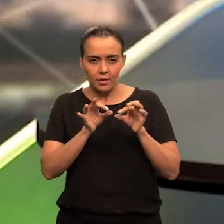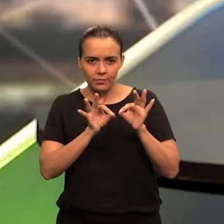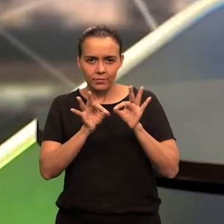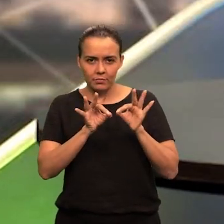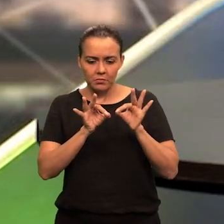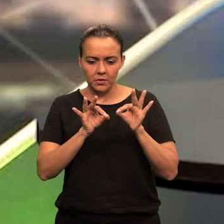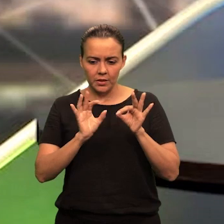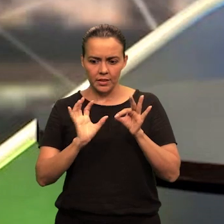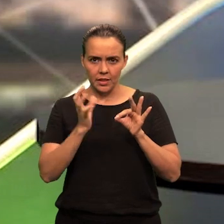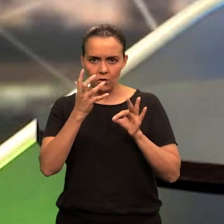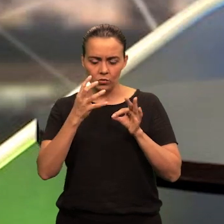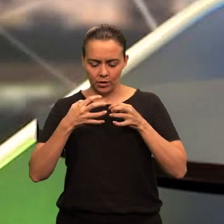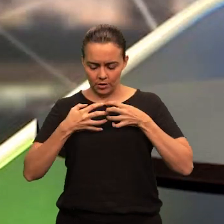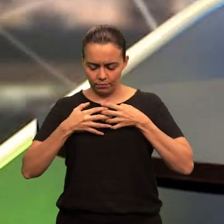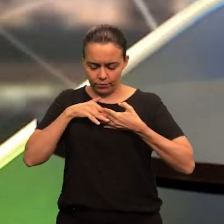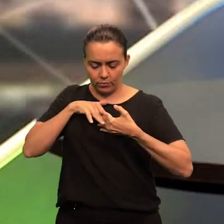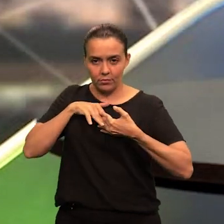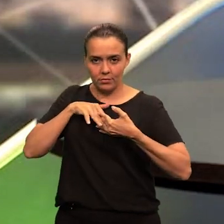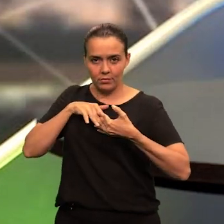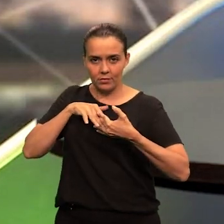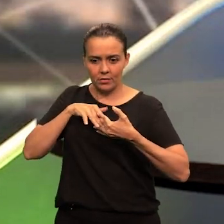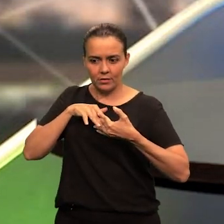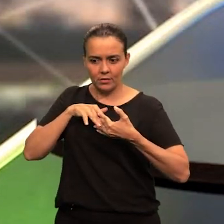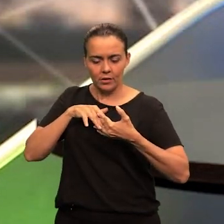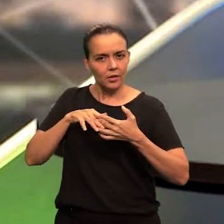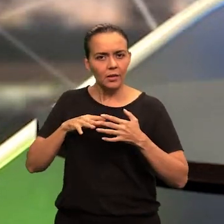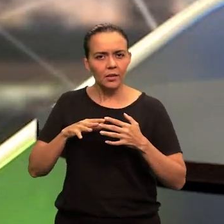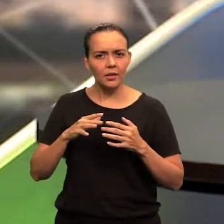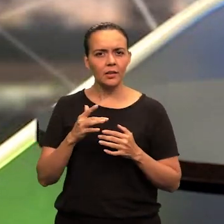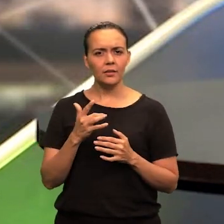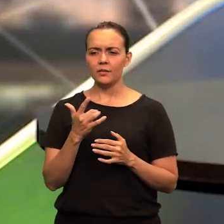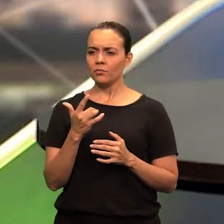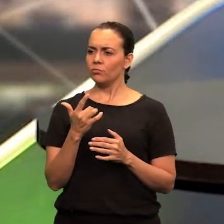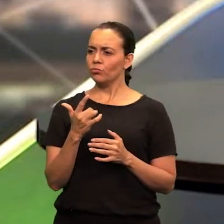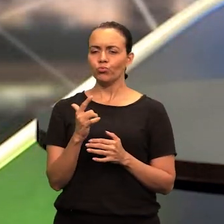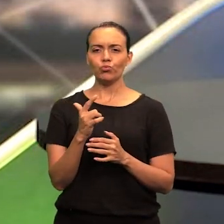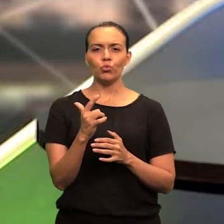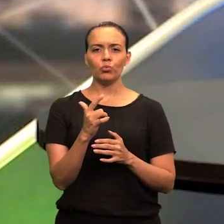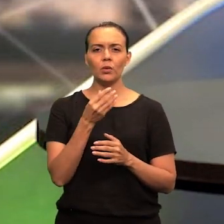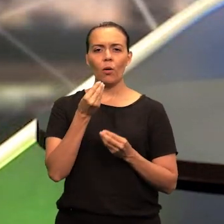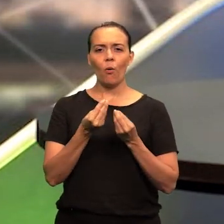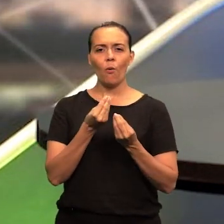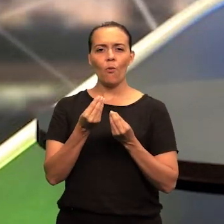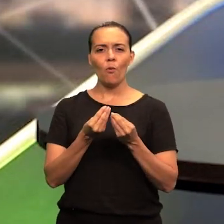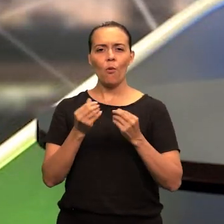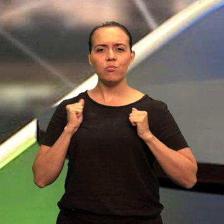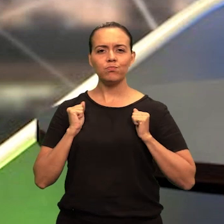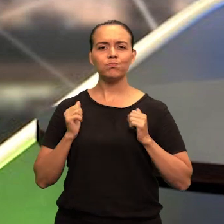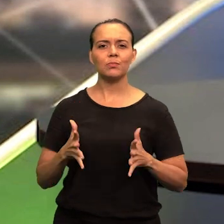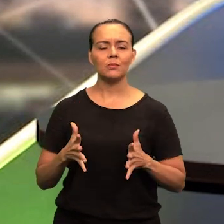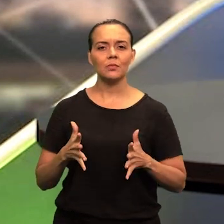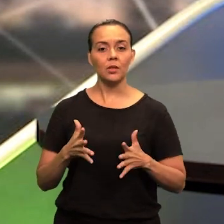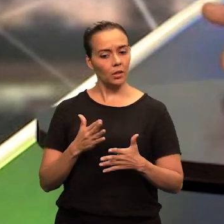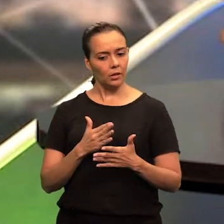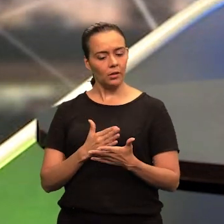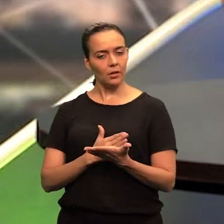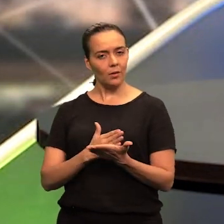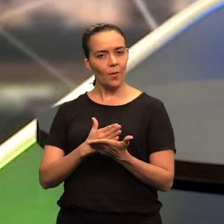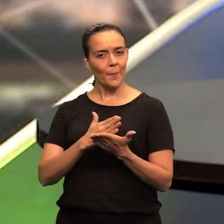sofrem uma mutação e começam a agir de maneira que não estão programados para agir. E começam a se colocar questões que são,